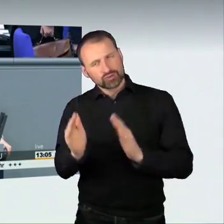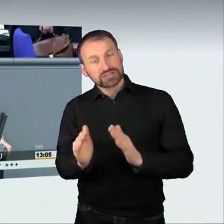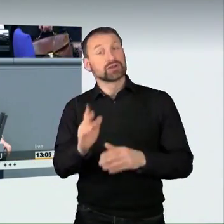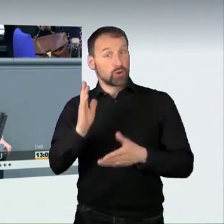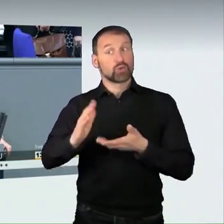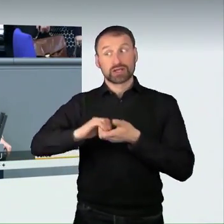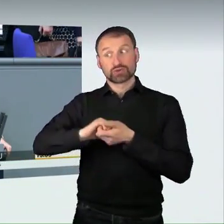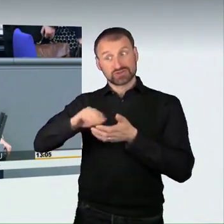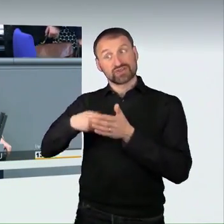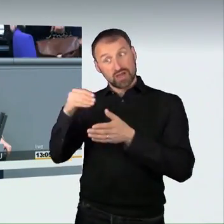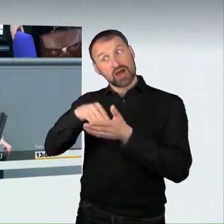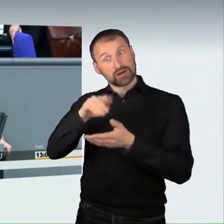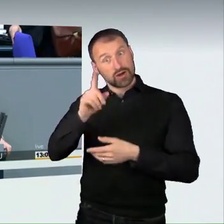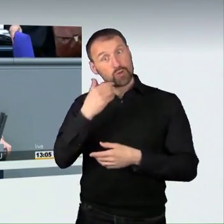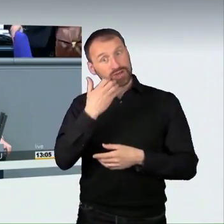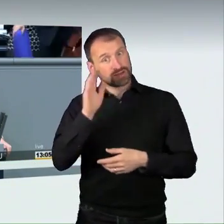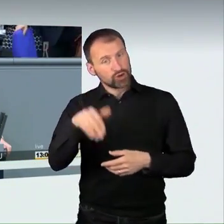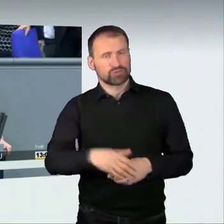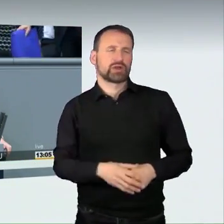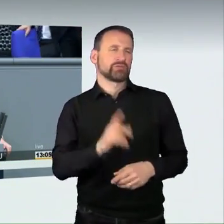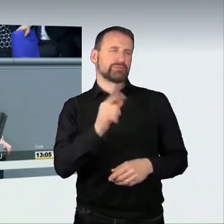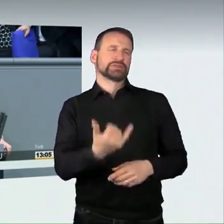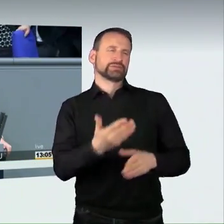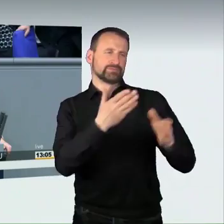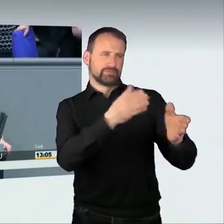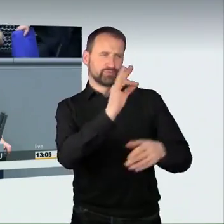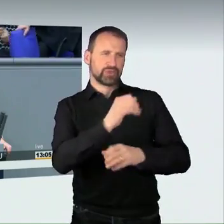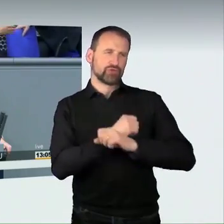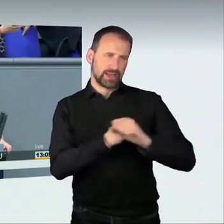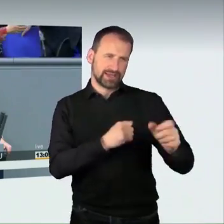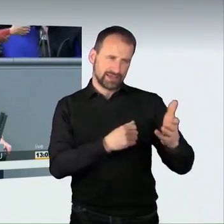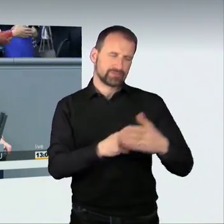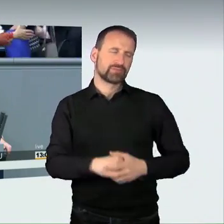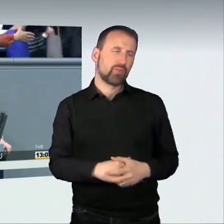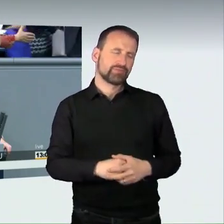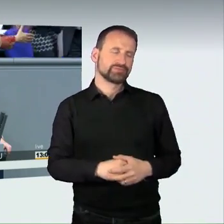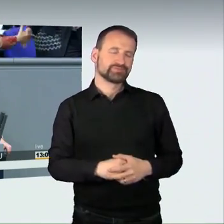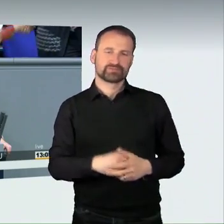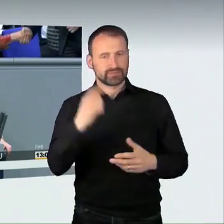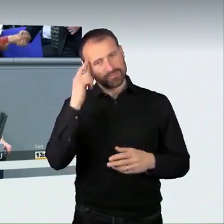Aber jetzt einmal zur Linken gesagt: Mir ist die Orientierungslosigkeit klar,